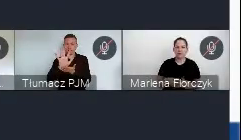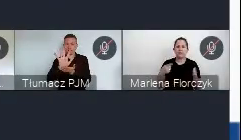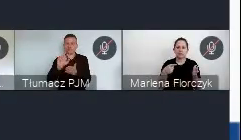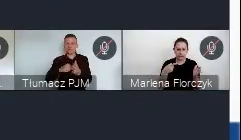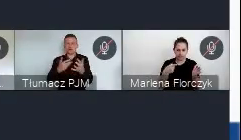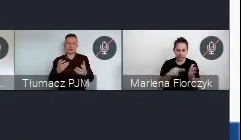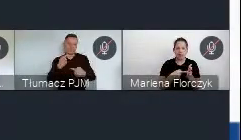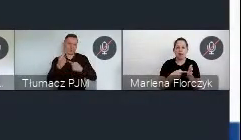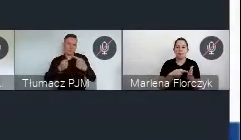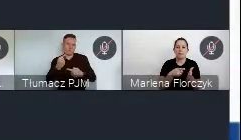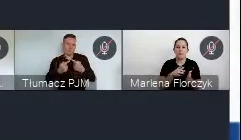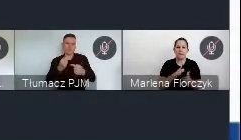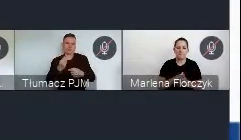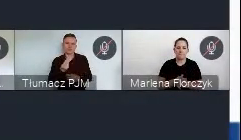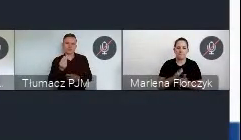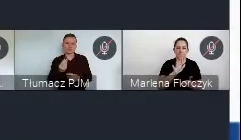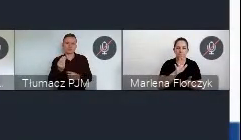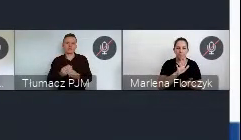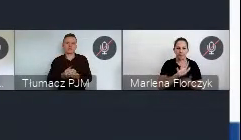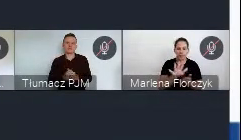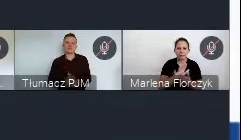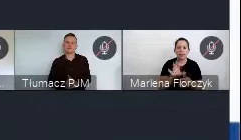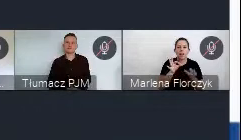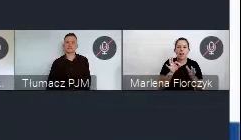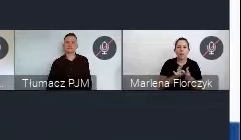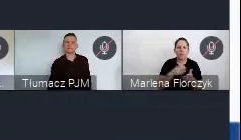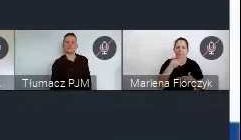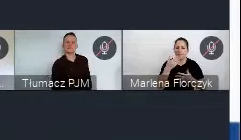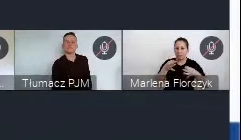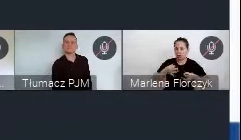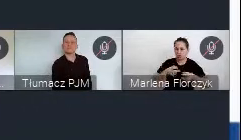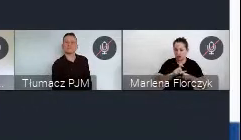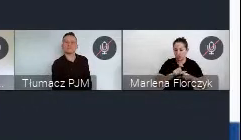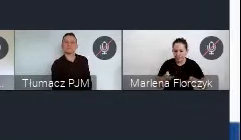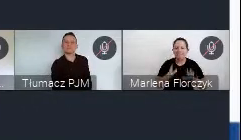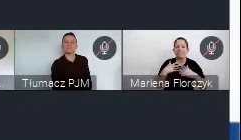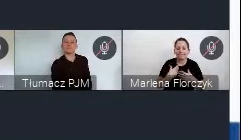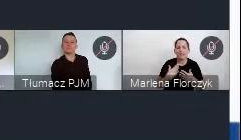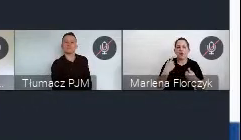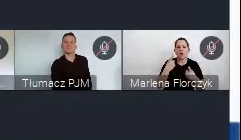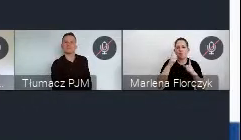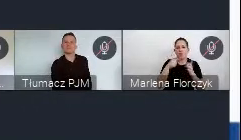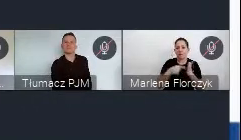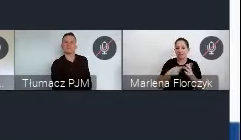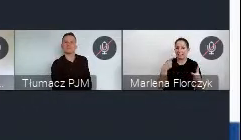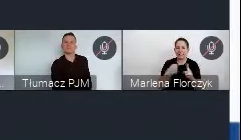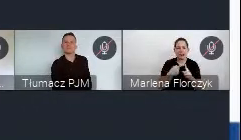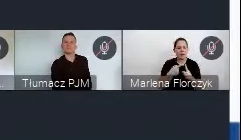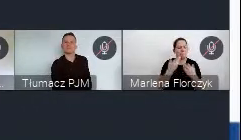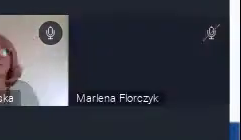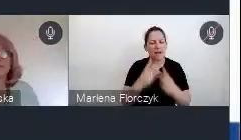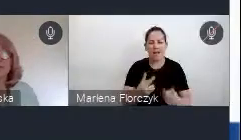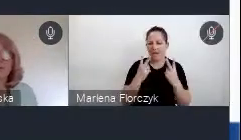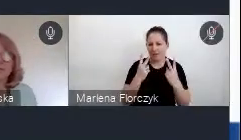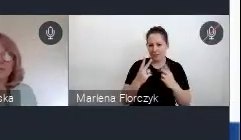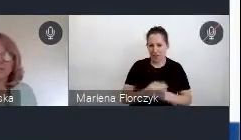bo nie mam za dużo czasu dzisiaj, ale wydaje mi się, że jest to cel, który jest bardzo ważny i tutaj w zasadzie mówimy zawsze